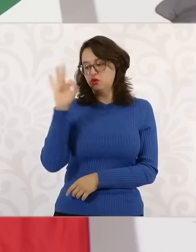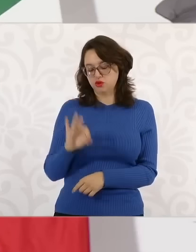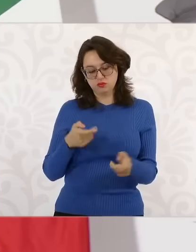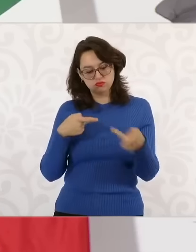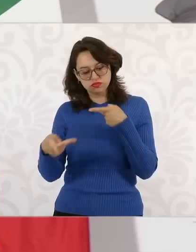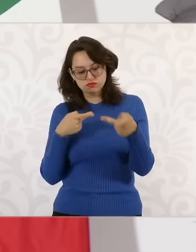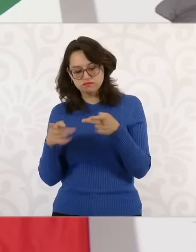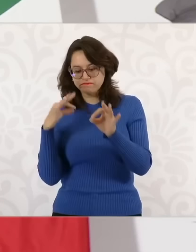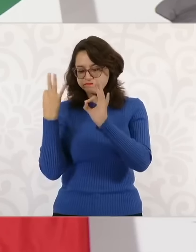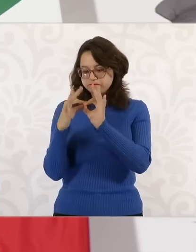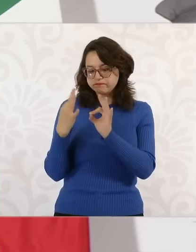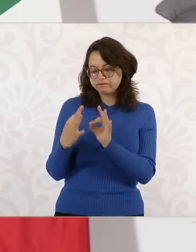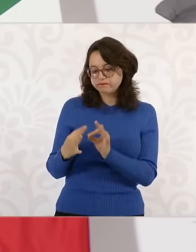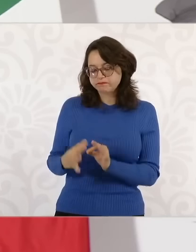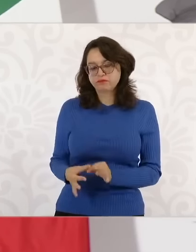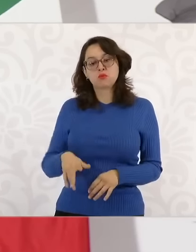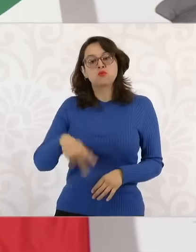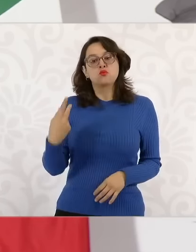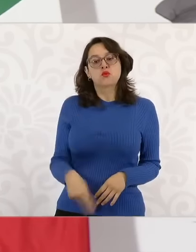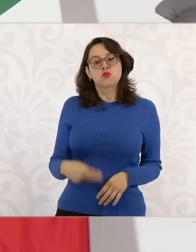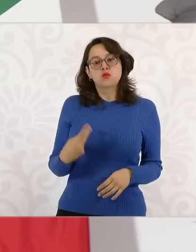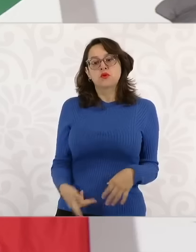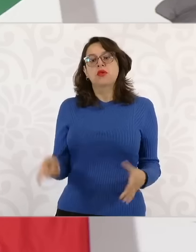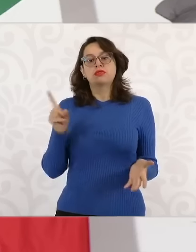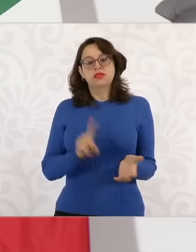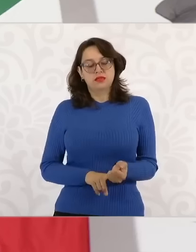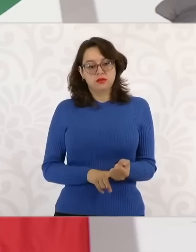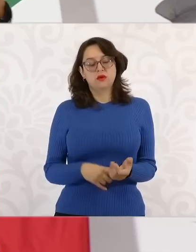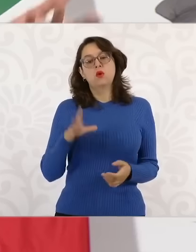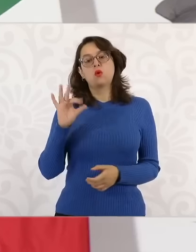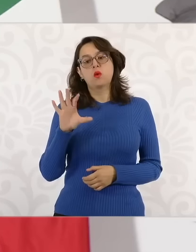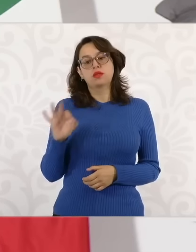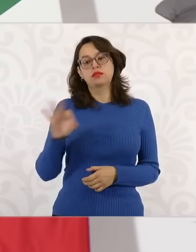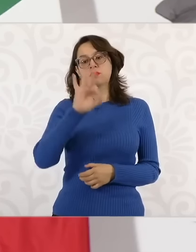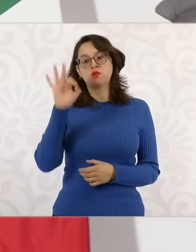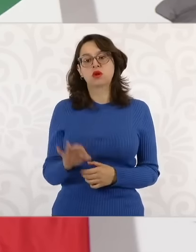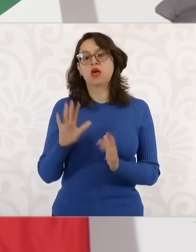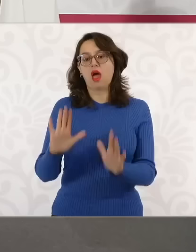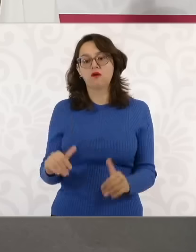son de de hechura interna de de ingeniera militar y el otro 40% con las empresas más especializadas